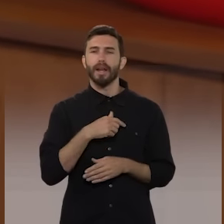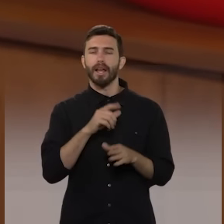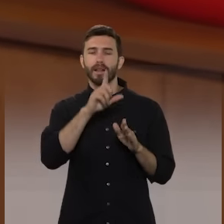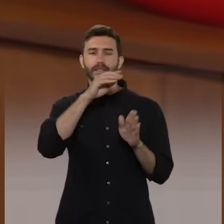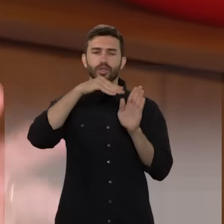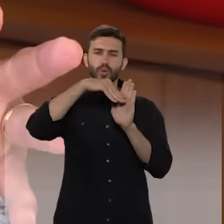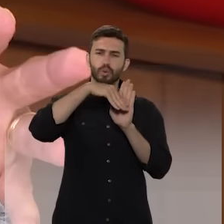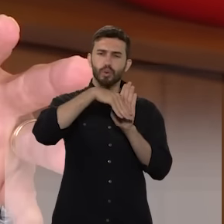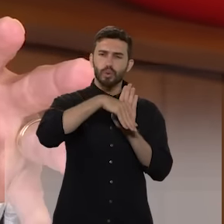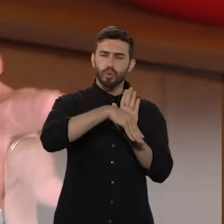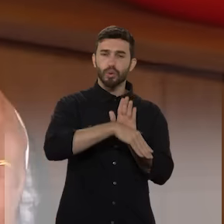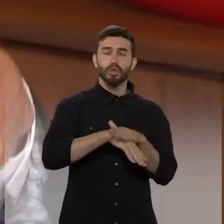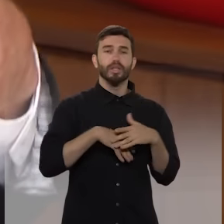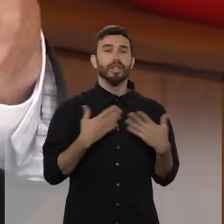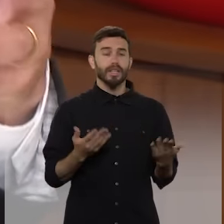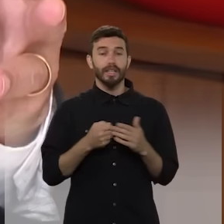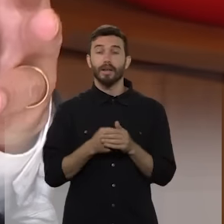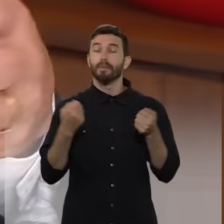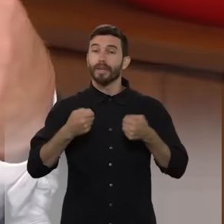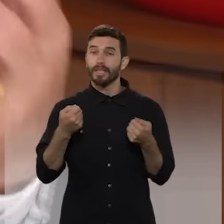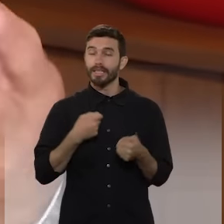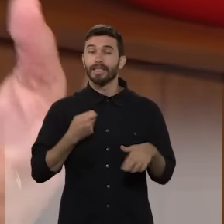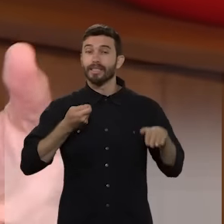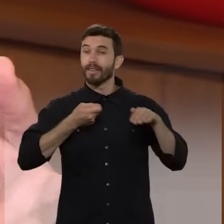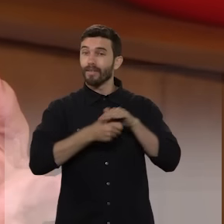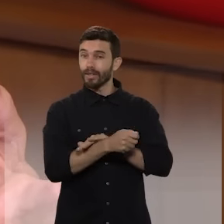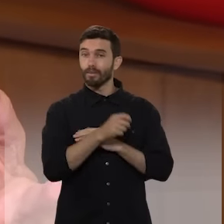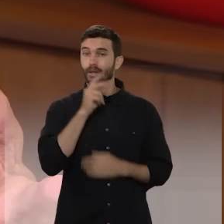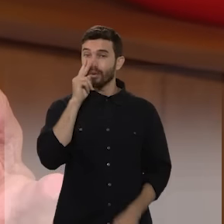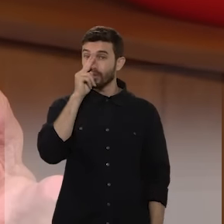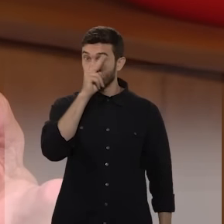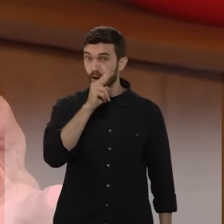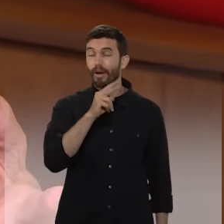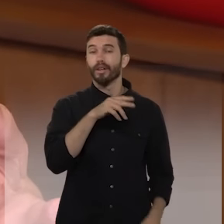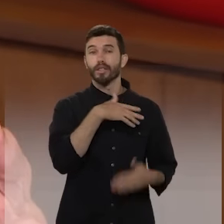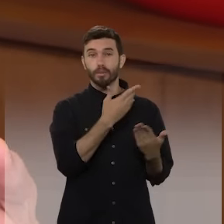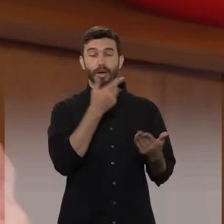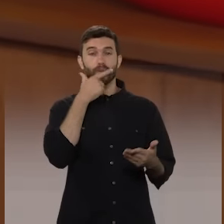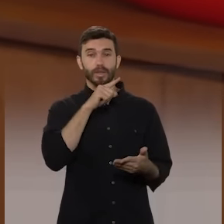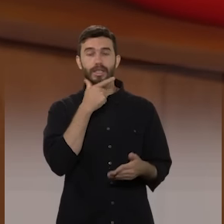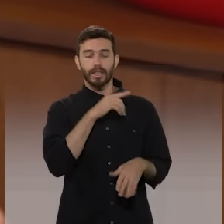Assim como é necessário grandes... são necessários grandes investimentos para fazer rede subterrânea